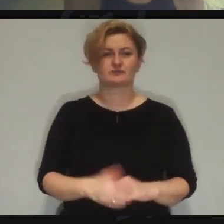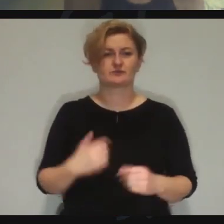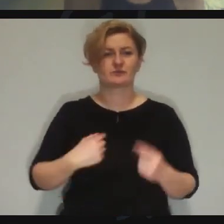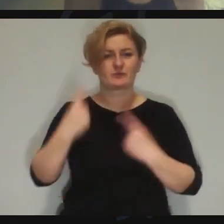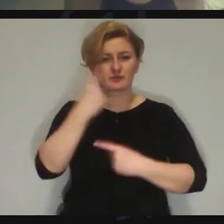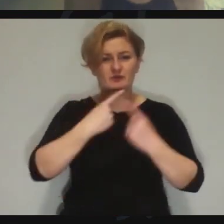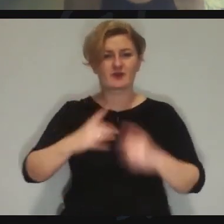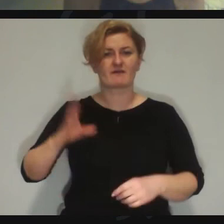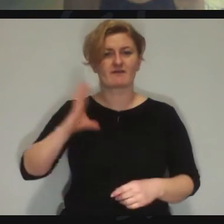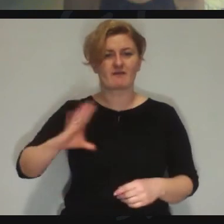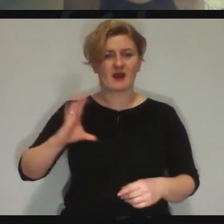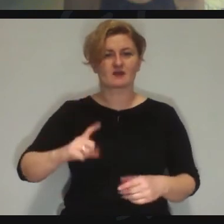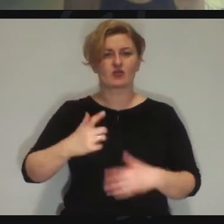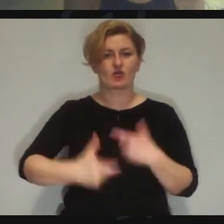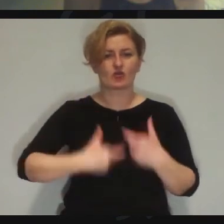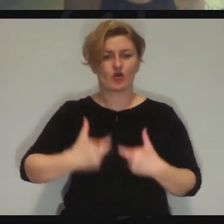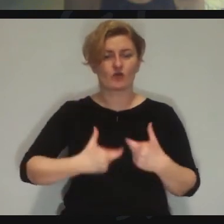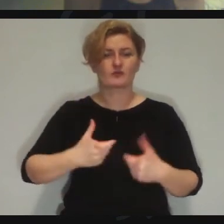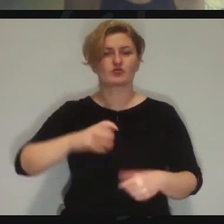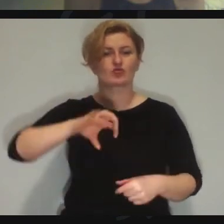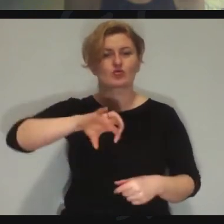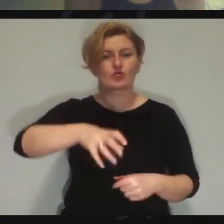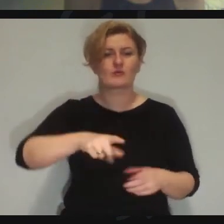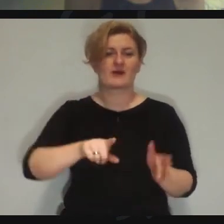Warto robić to i w grupie, i dla samego siebie.